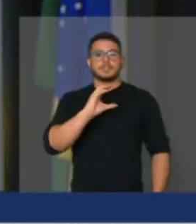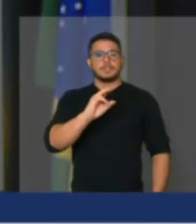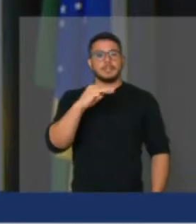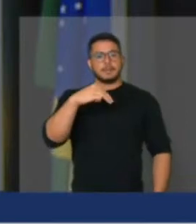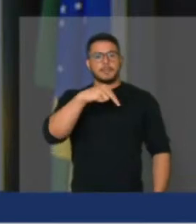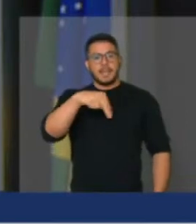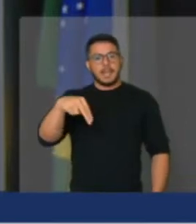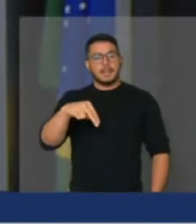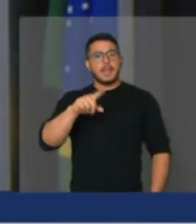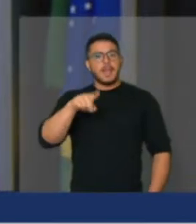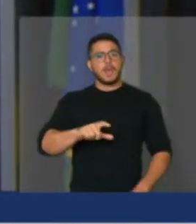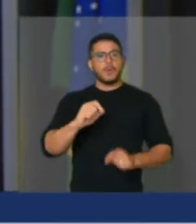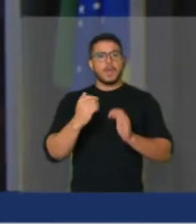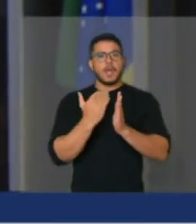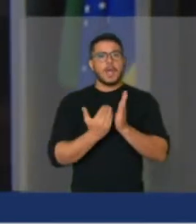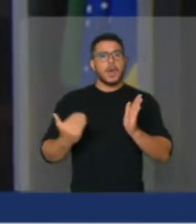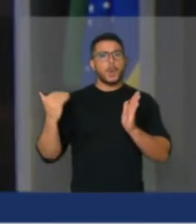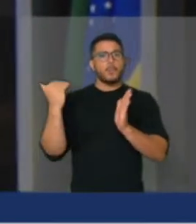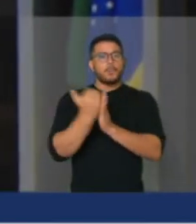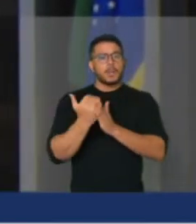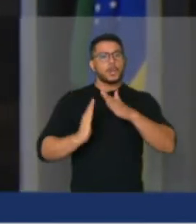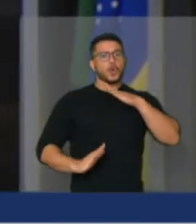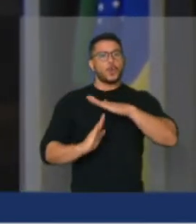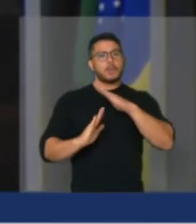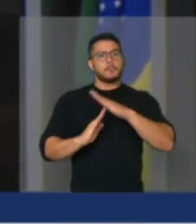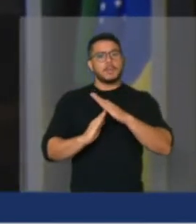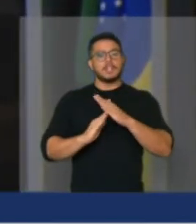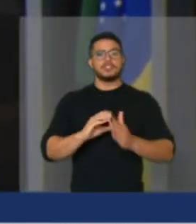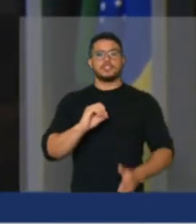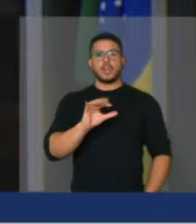LARES. MAIS DO QUE ISSO, PUBLICAMENTE O MINISTRO PAULO GUEDES RETIROU DA REFORMA TRIBUTÁRIA, DO AUMENTO DE